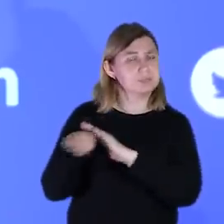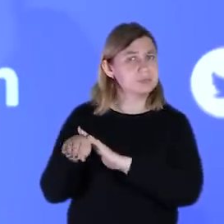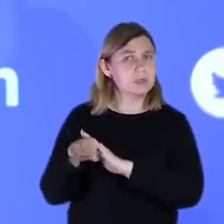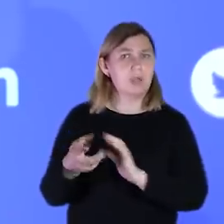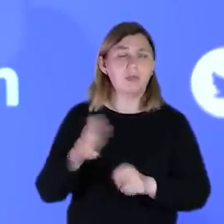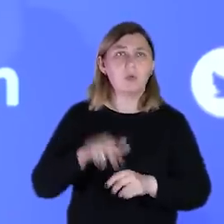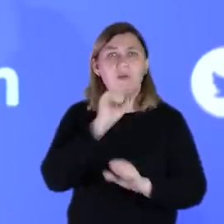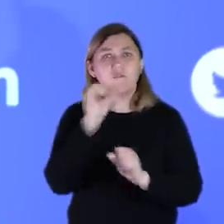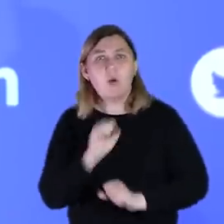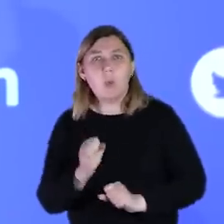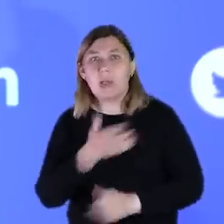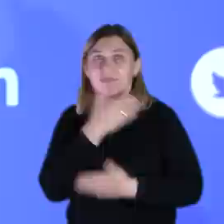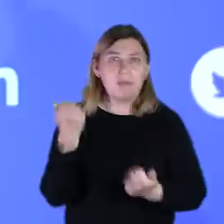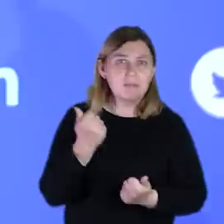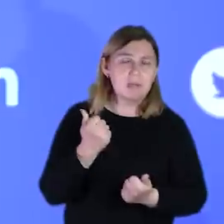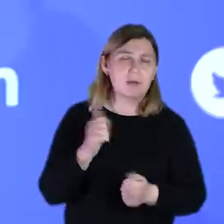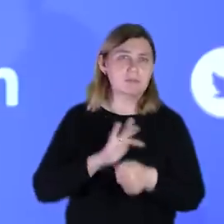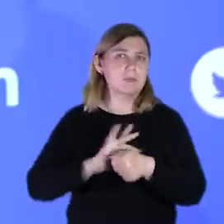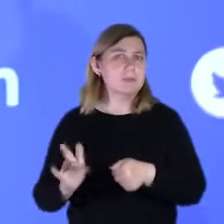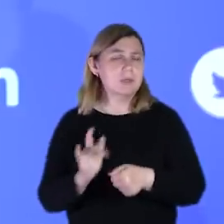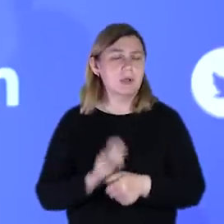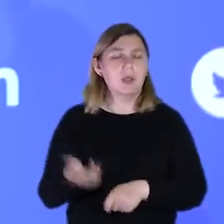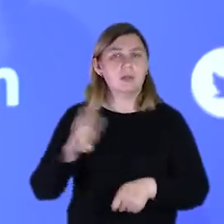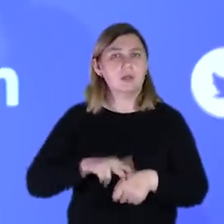Niektóre w ogóle się nie zachowały, zachowanych jest kilkanaście jednostek